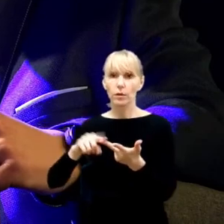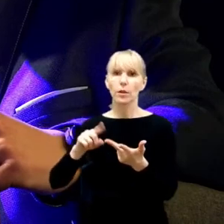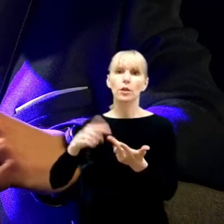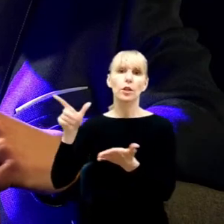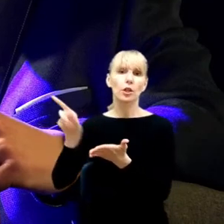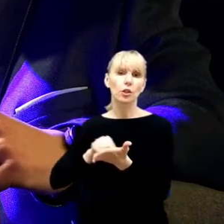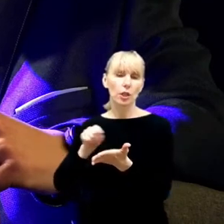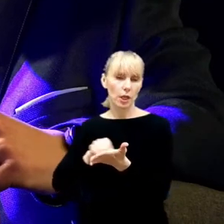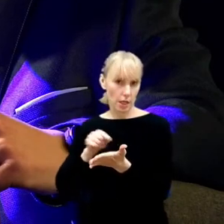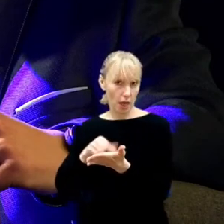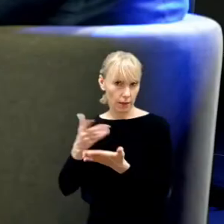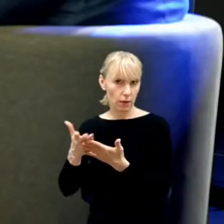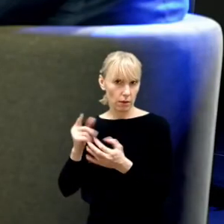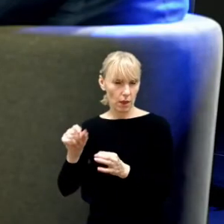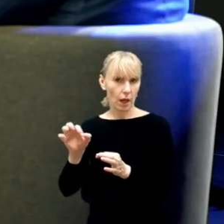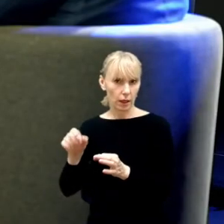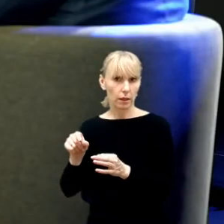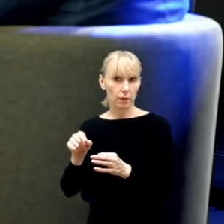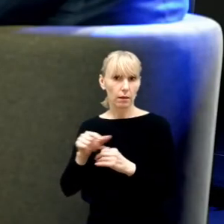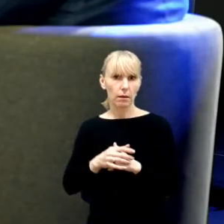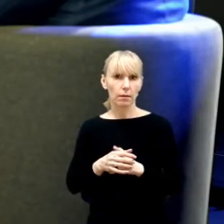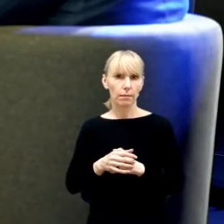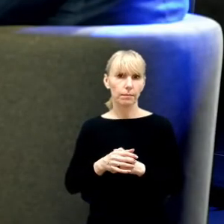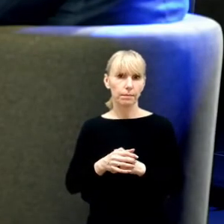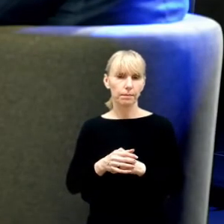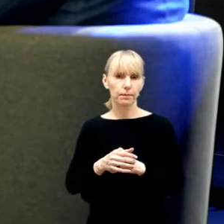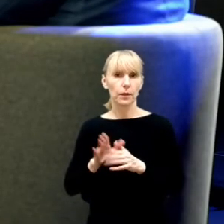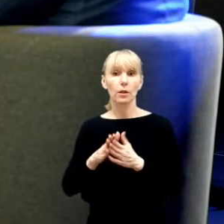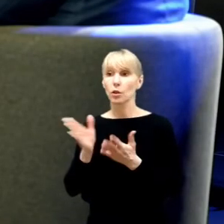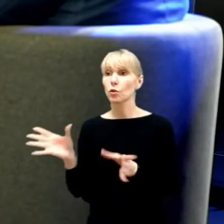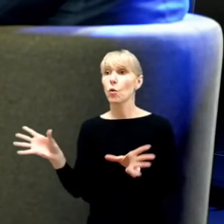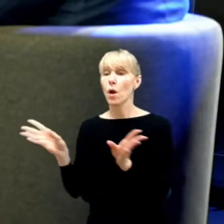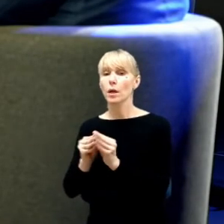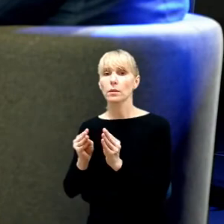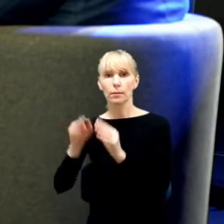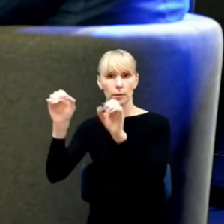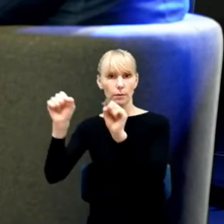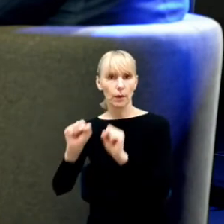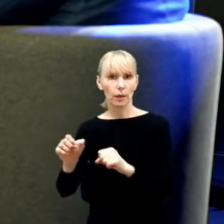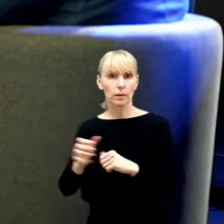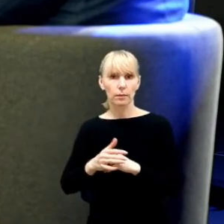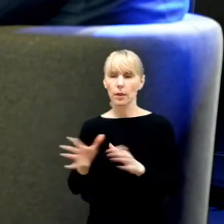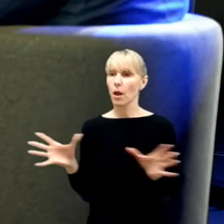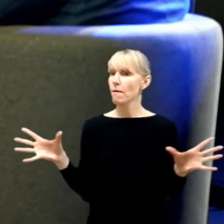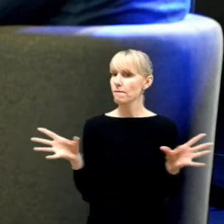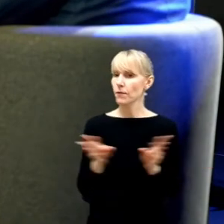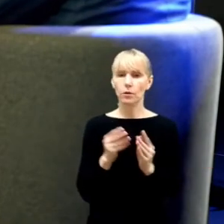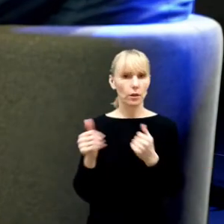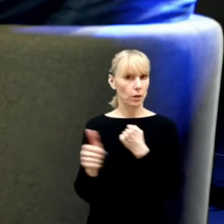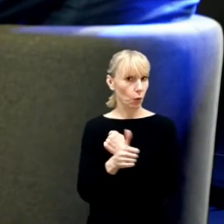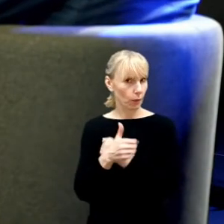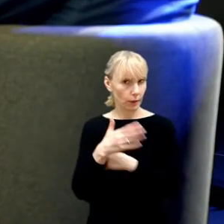który razem z bankiem przygotowujemy po prostu dokumenty. Bardzo dziękuję.